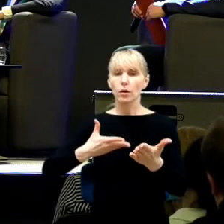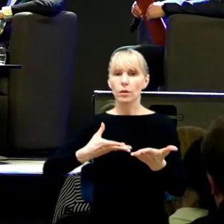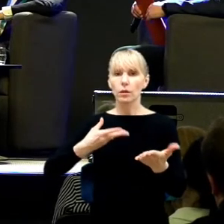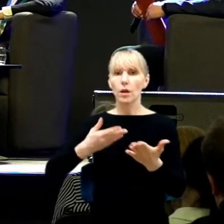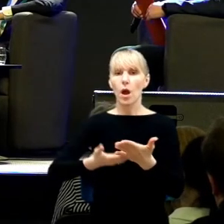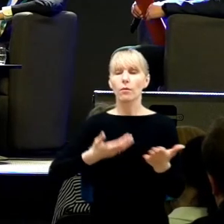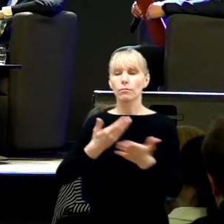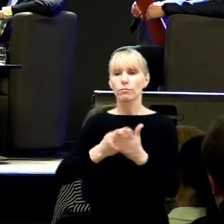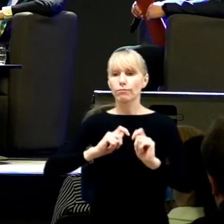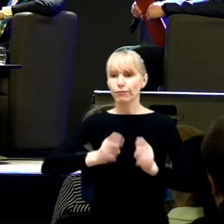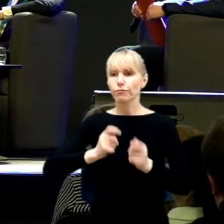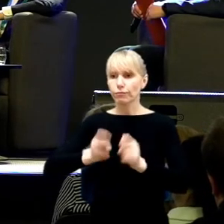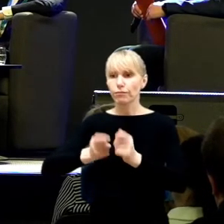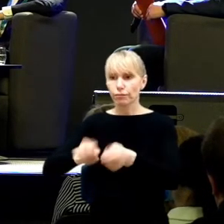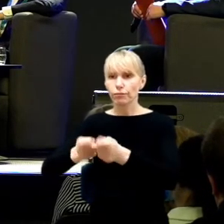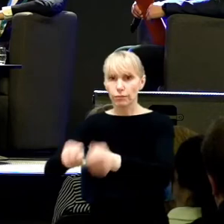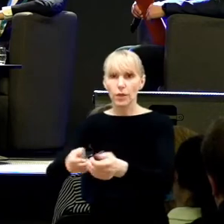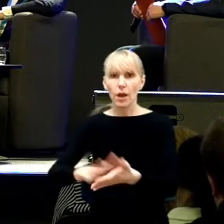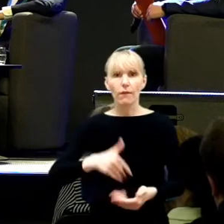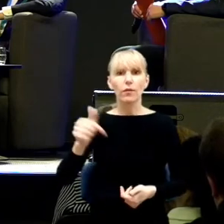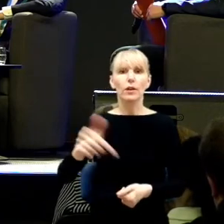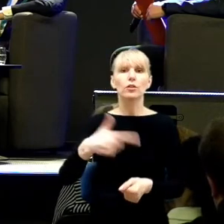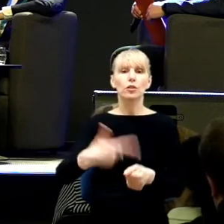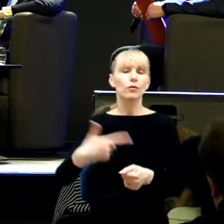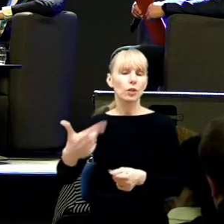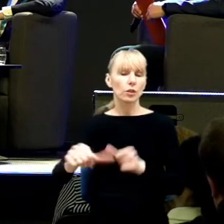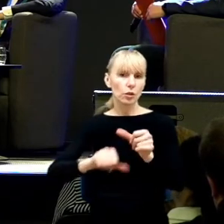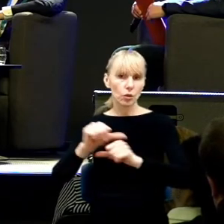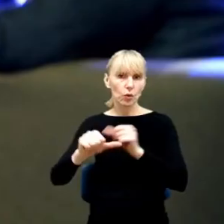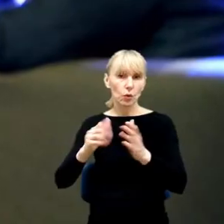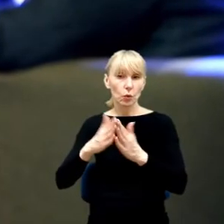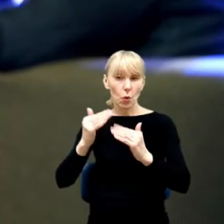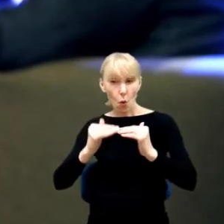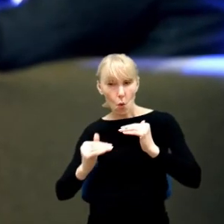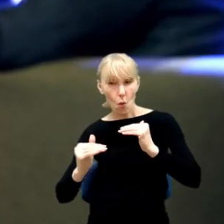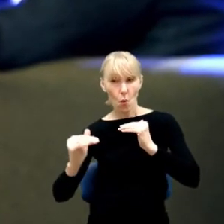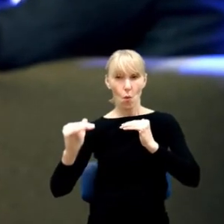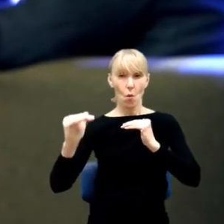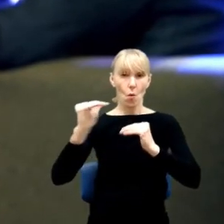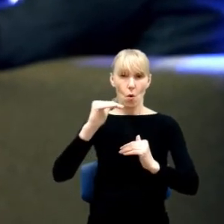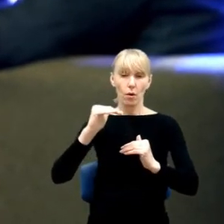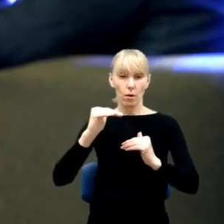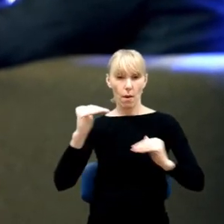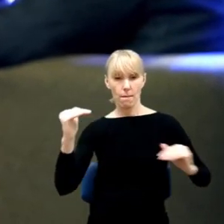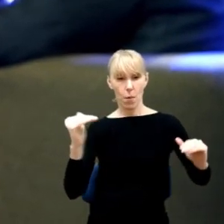2022 rok to jest kolejny wzrost w stosunku do 2021,